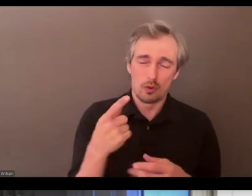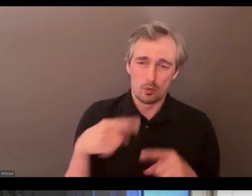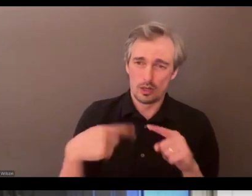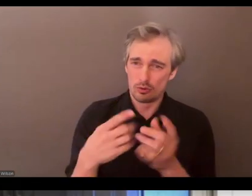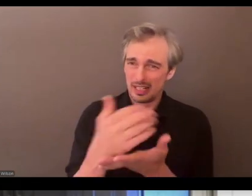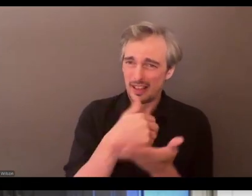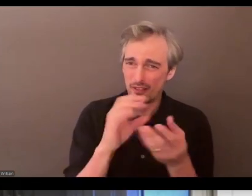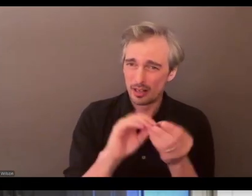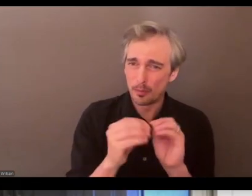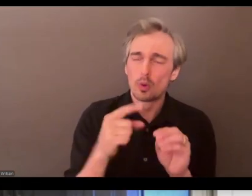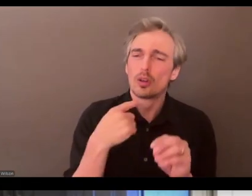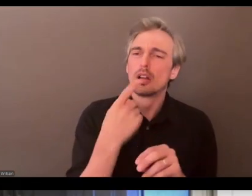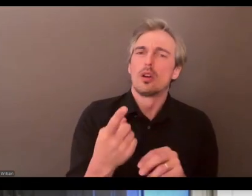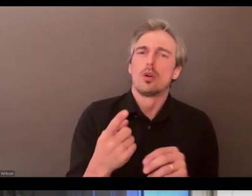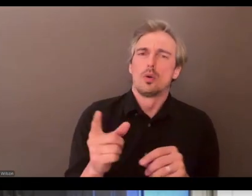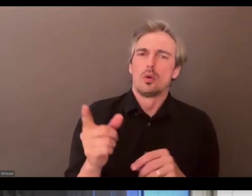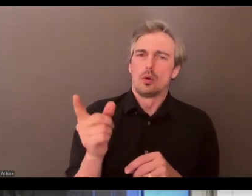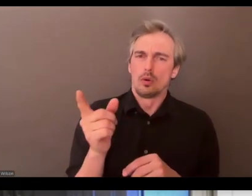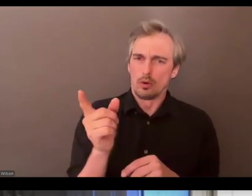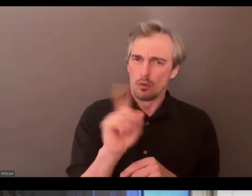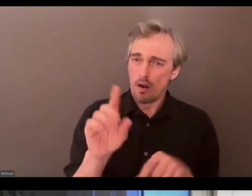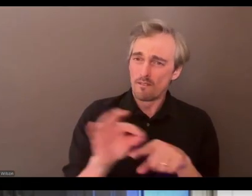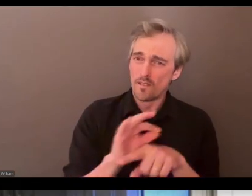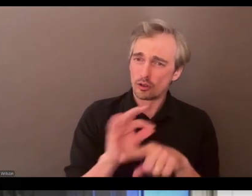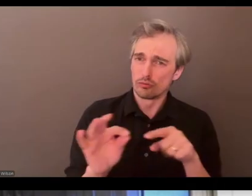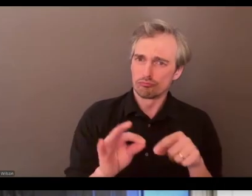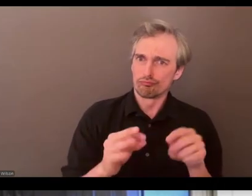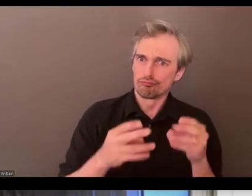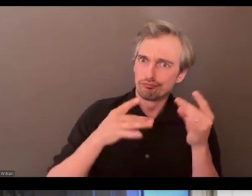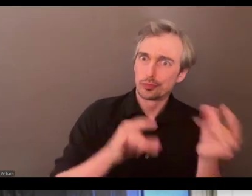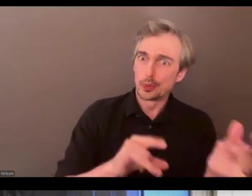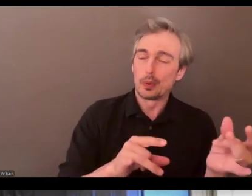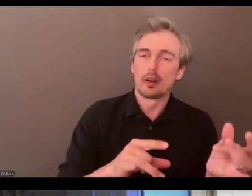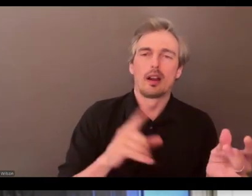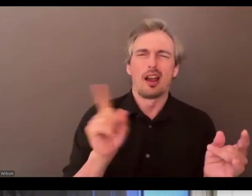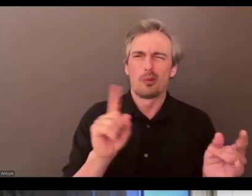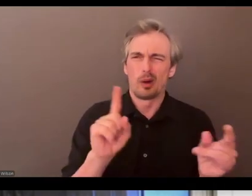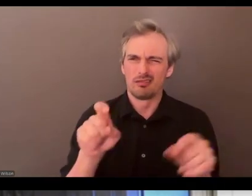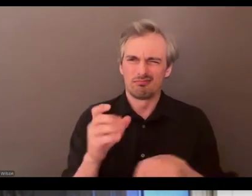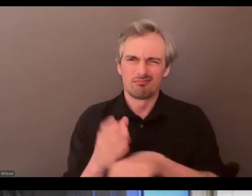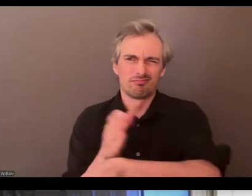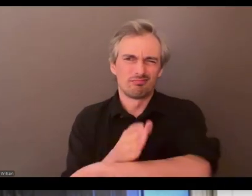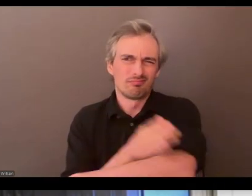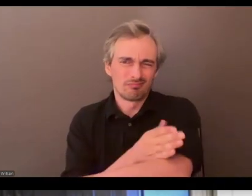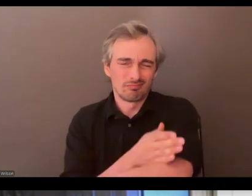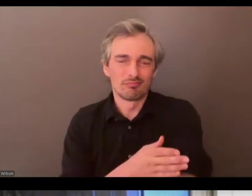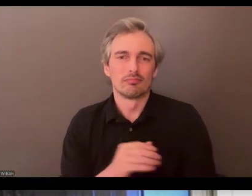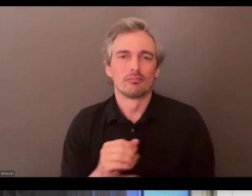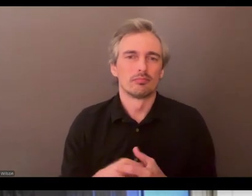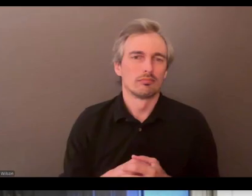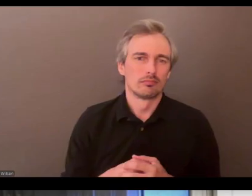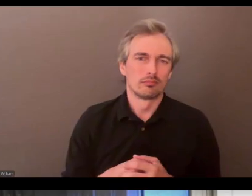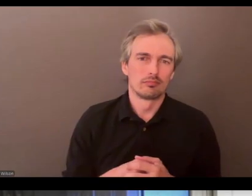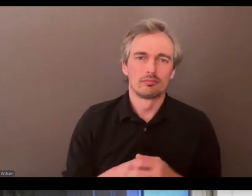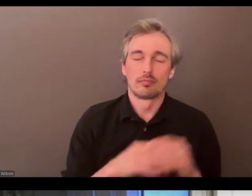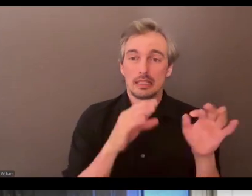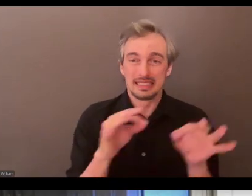アクセシビリティが欠けていると、意思決定は利用可能 なデ ータの一部に基づいて行われることになります。